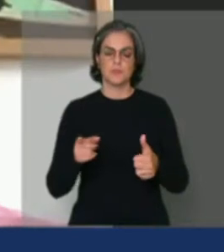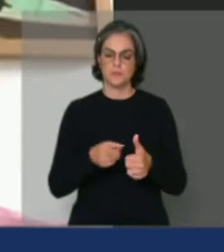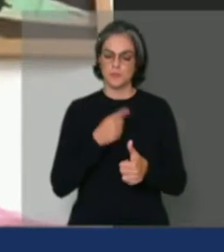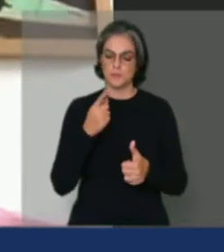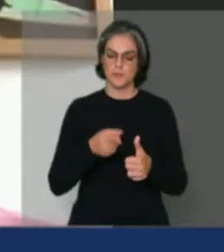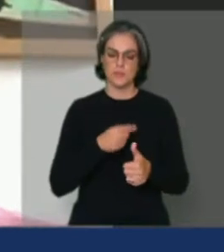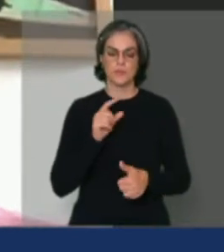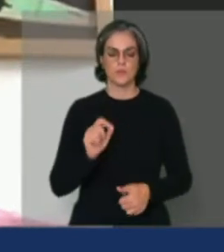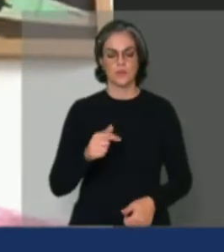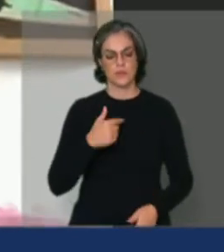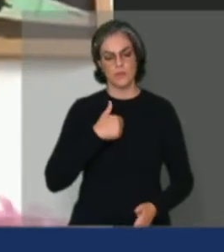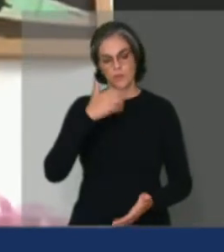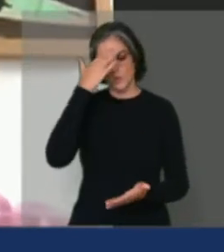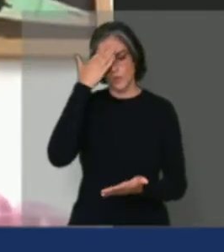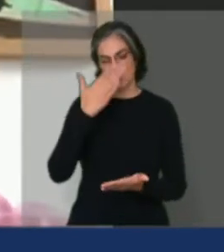BRASIL. PRIMEIRO, A NOSSA TOTAL CONFIANÇA NO SISTEMA